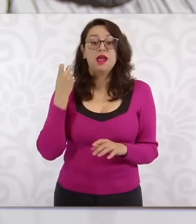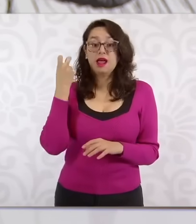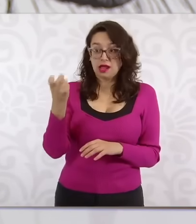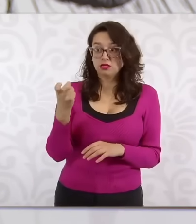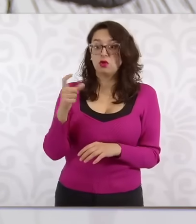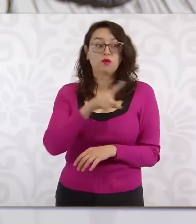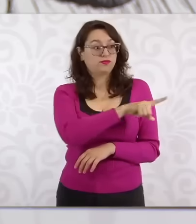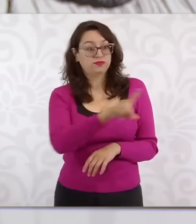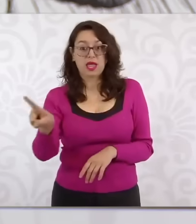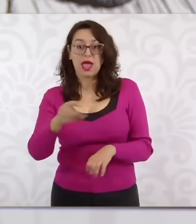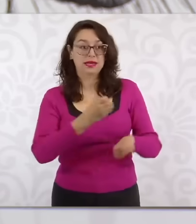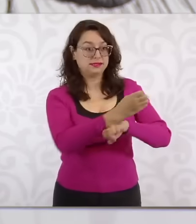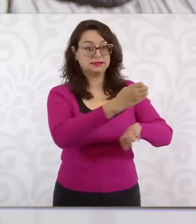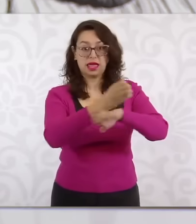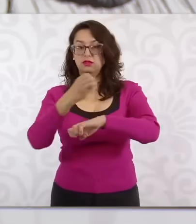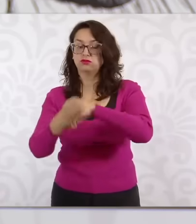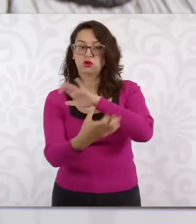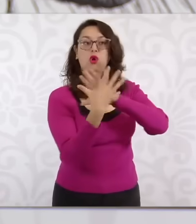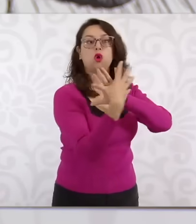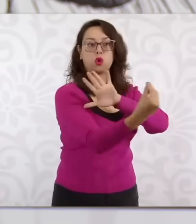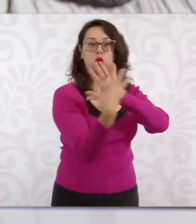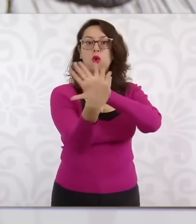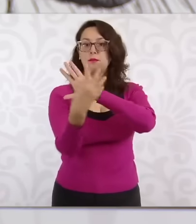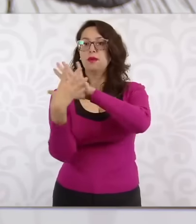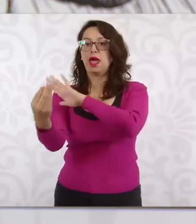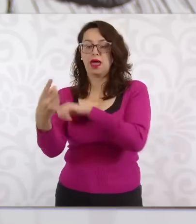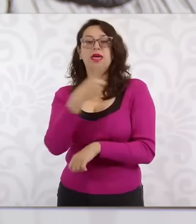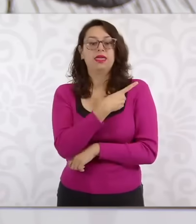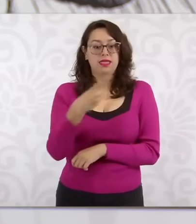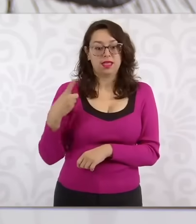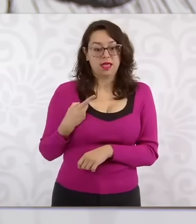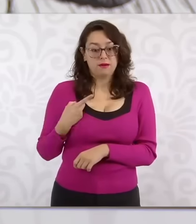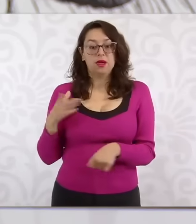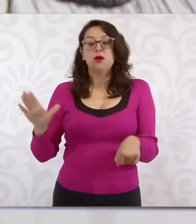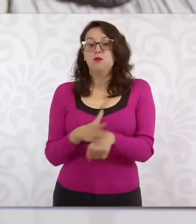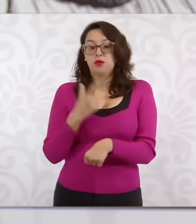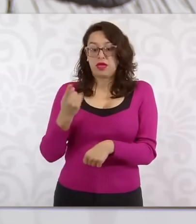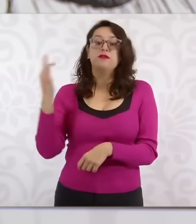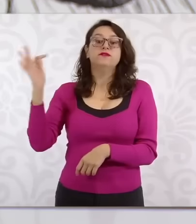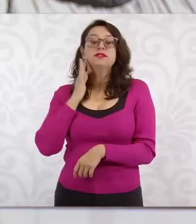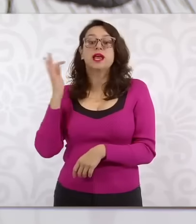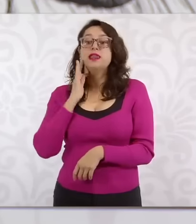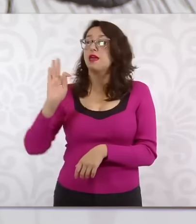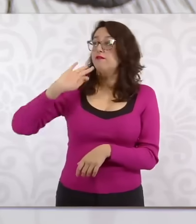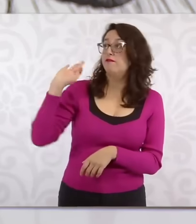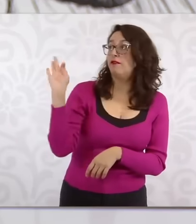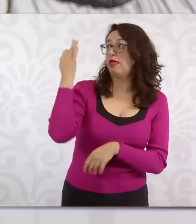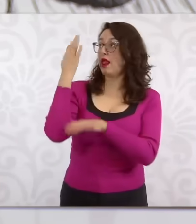pues a las fiscalías estatales porque al irse modificando la Fiscalía General de la República,